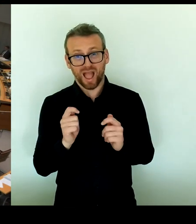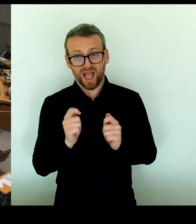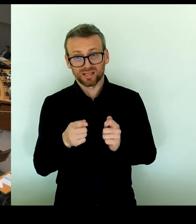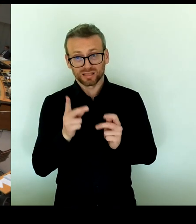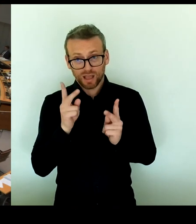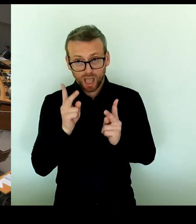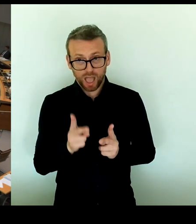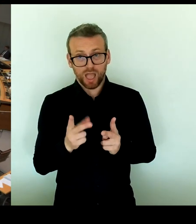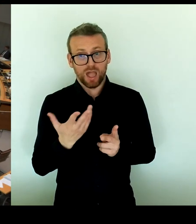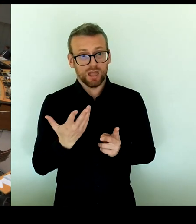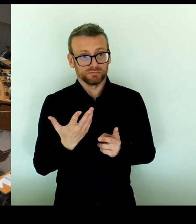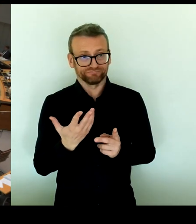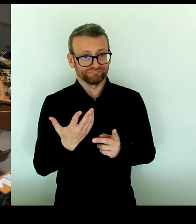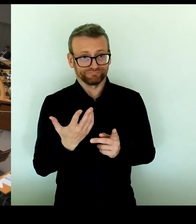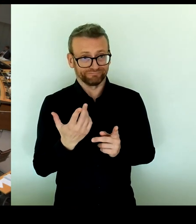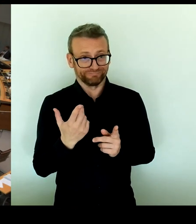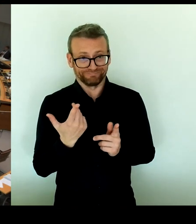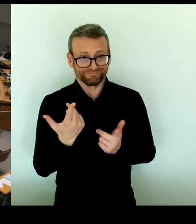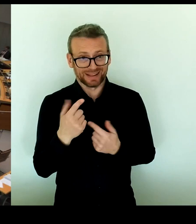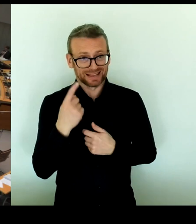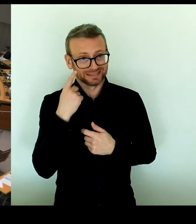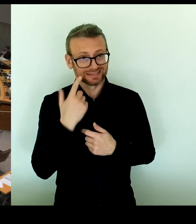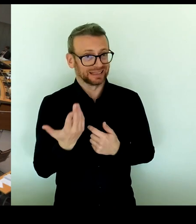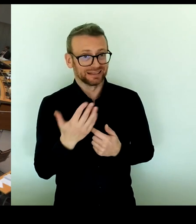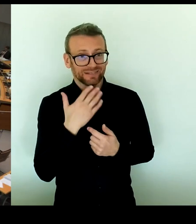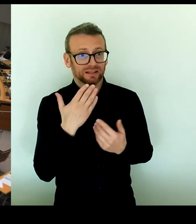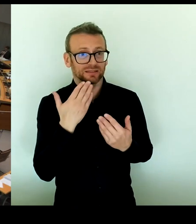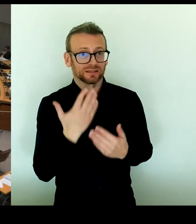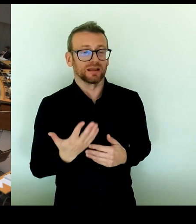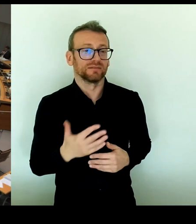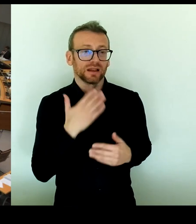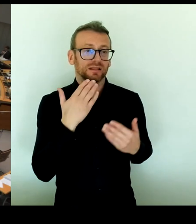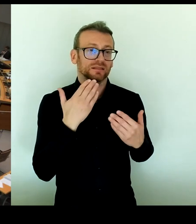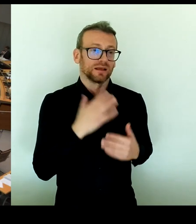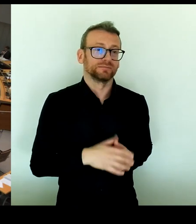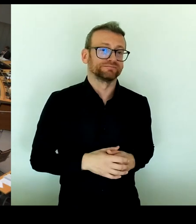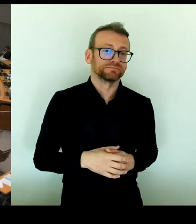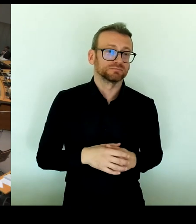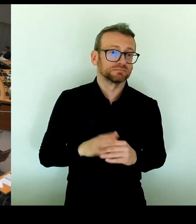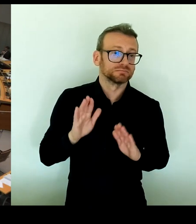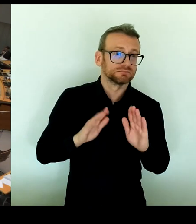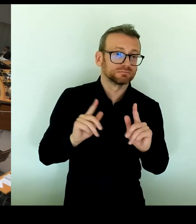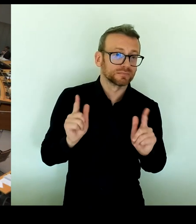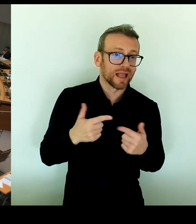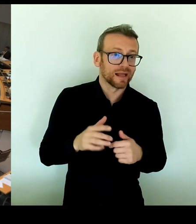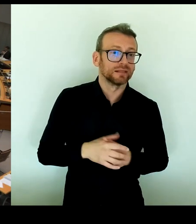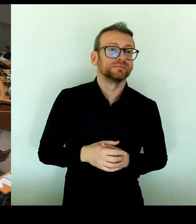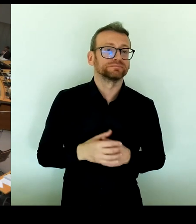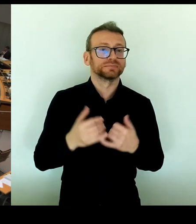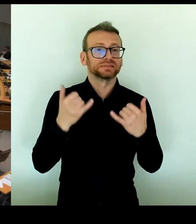(Rednerwechsel) Sehr geehrte Frau Präsidentin, verehrte Kolleginnen und Kollegen Abgeordnete! Viele